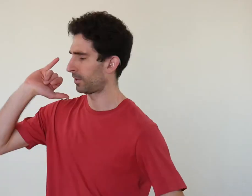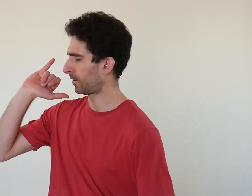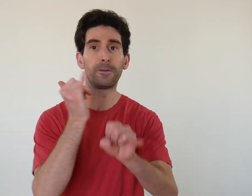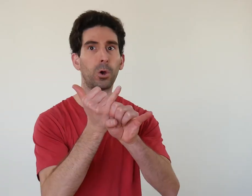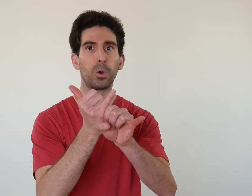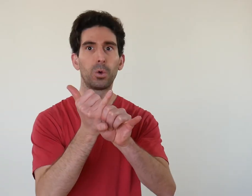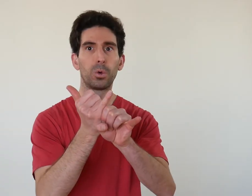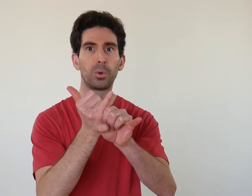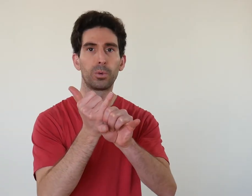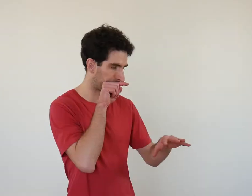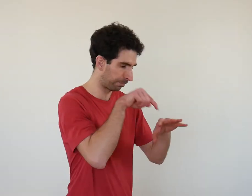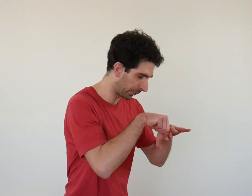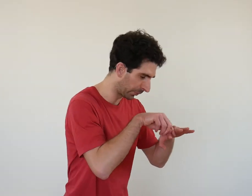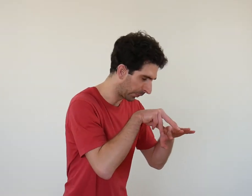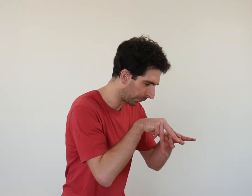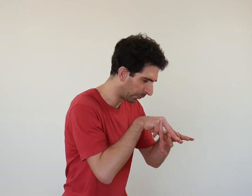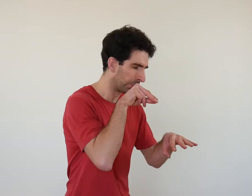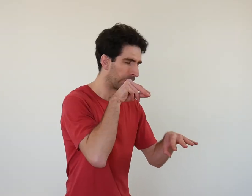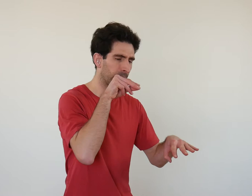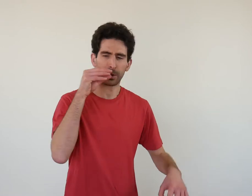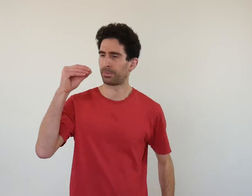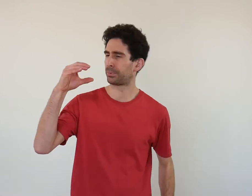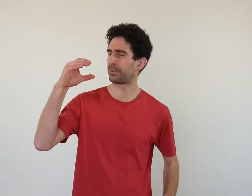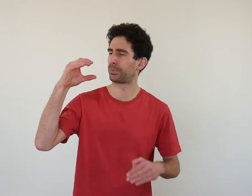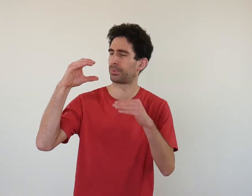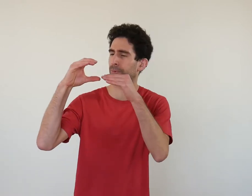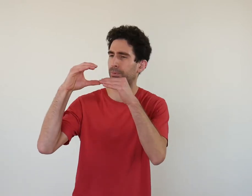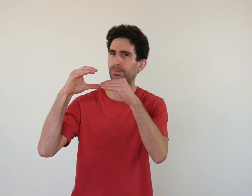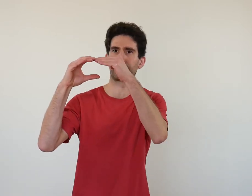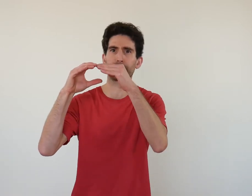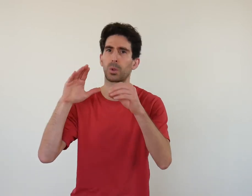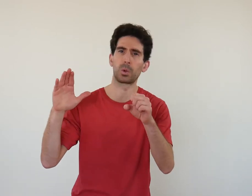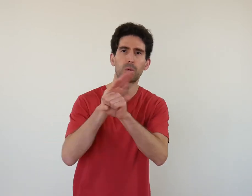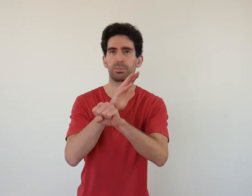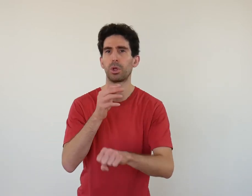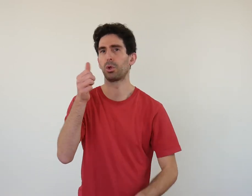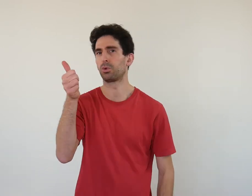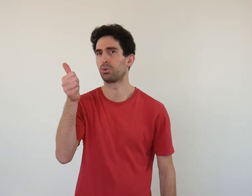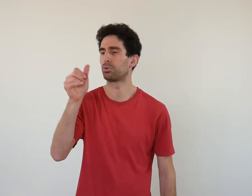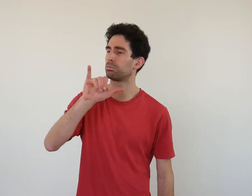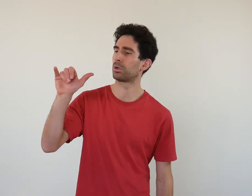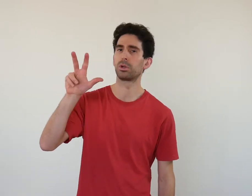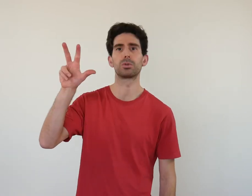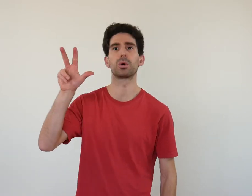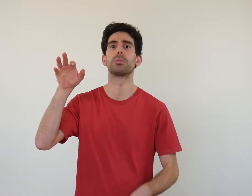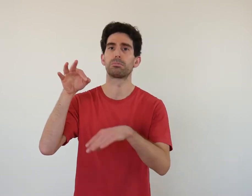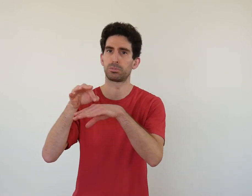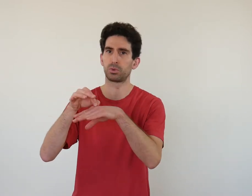Faux ! Pour remplir l'abdomen de sang, cela prend 1 à 3 min.